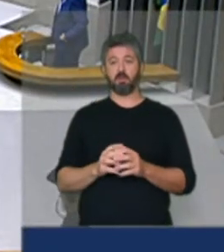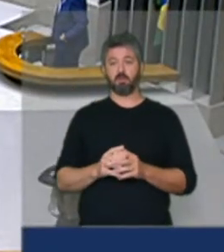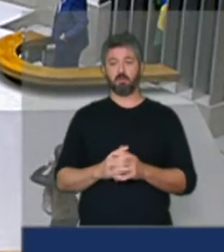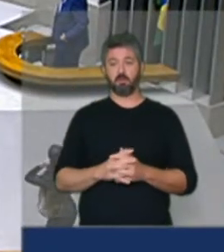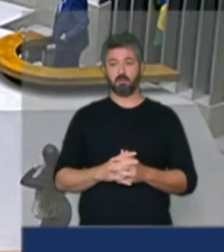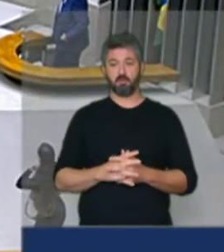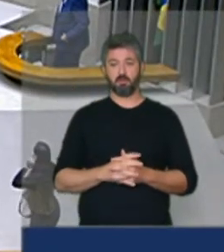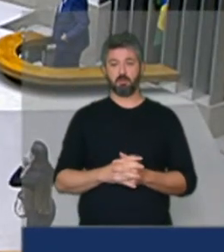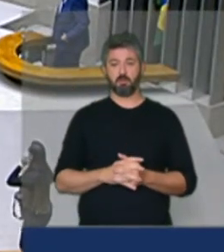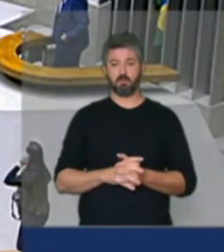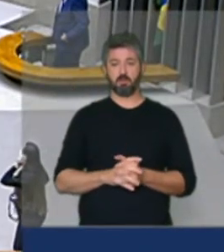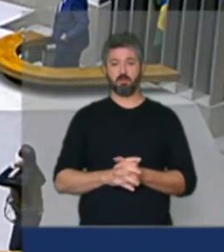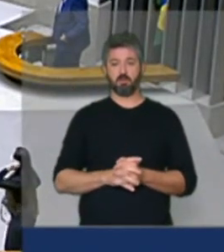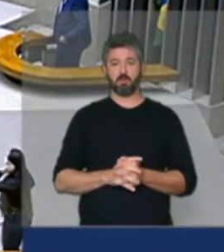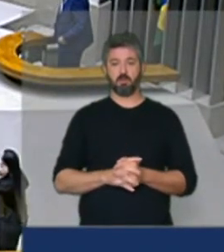SER? JÁ EM SEGUIDA VOSSA EXCELÊNCIA, POR FAVOR.